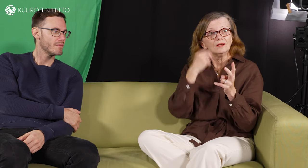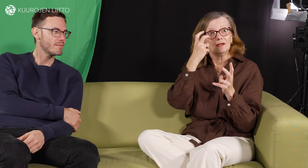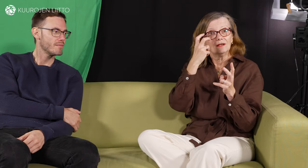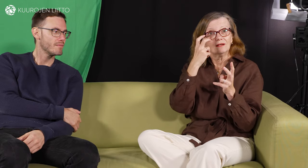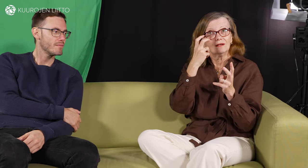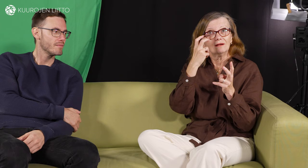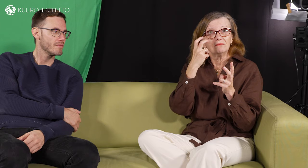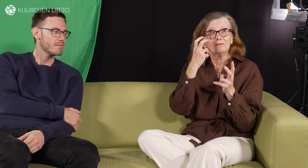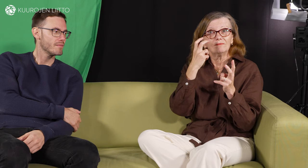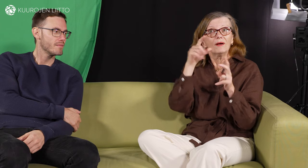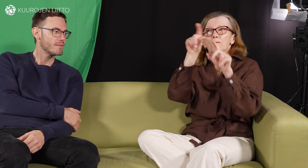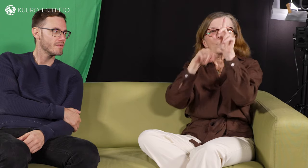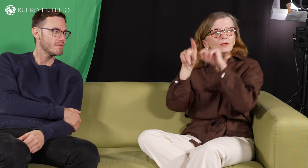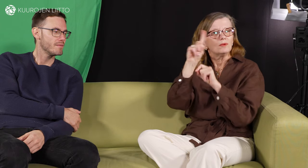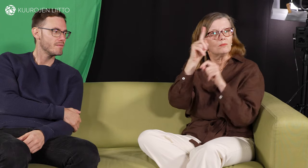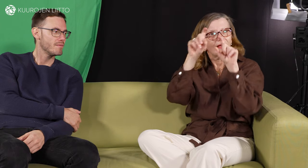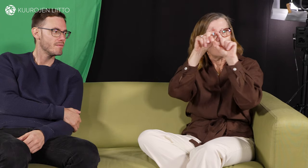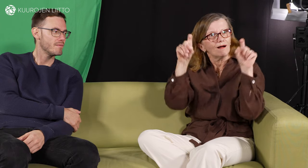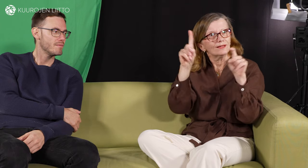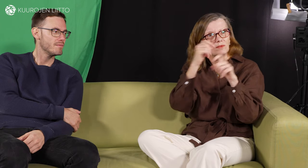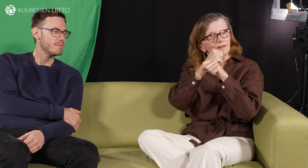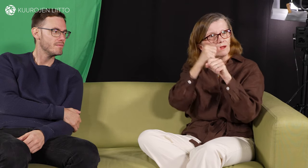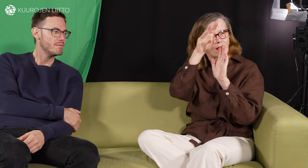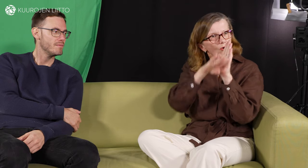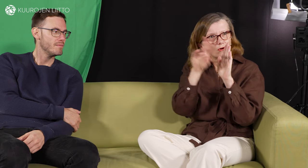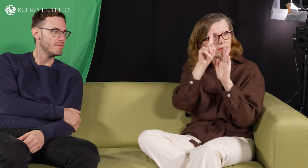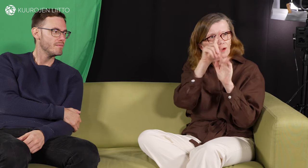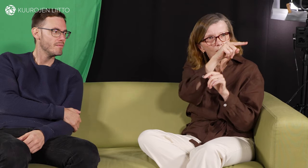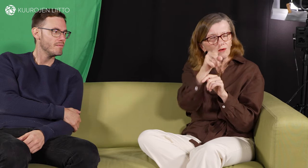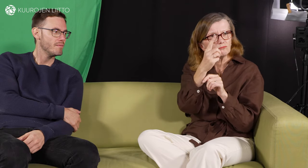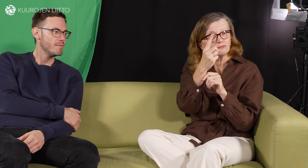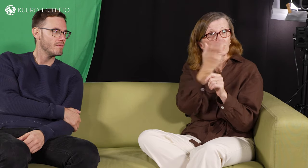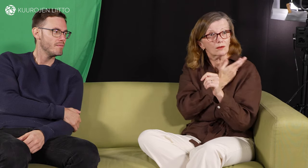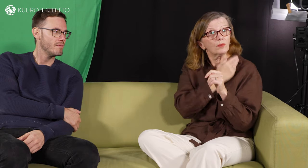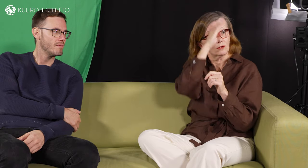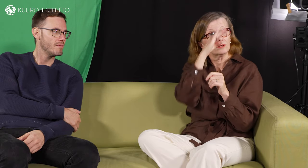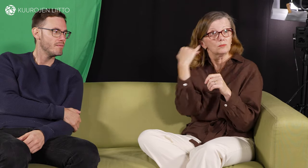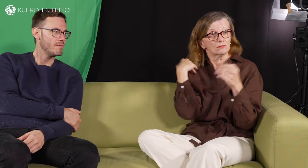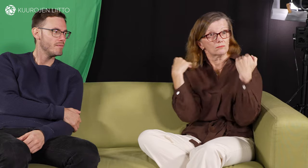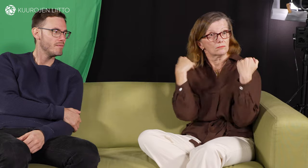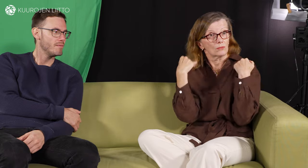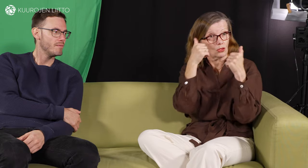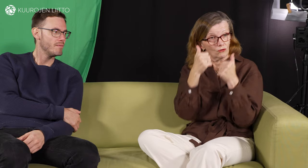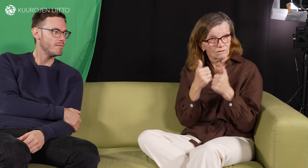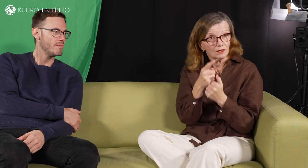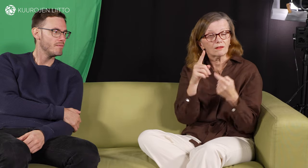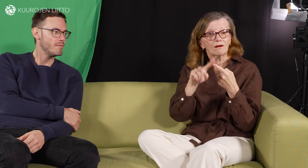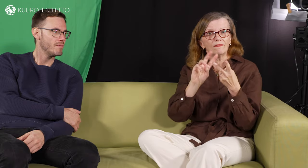valikoin aiheita, joista teemme ohjelmia. Saamme paljon toiveita aiheisiin liittyen.